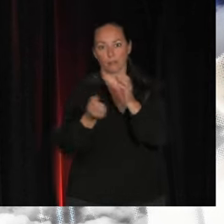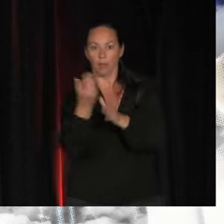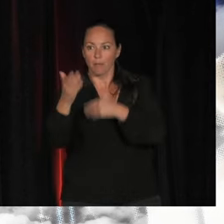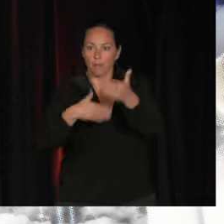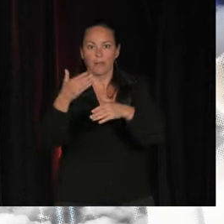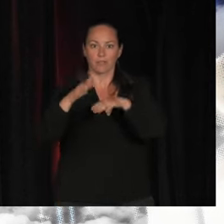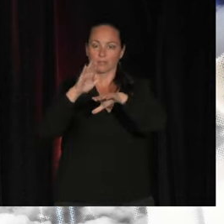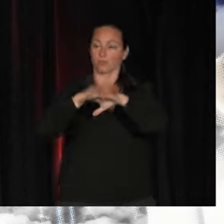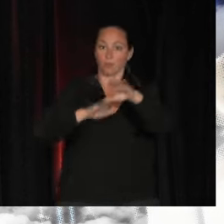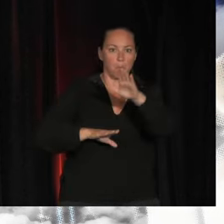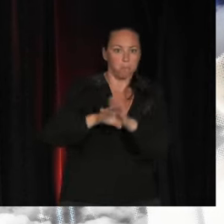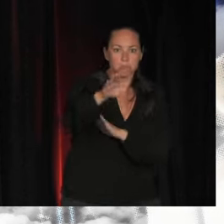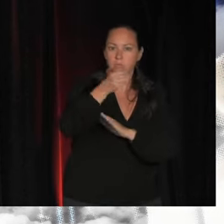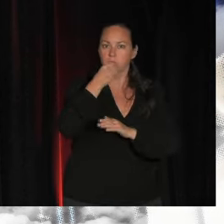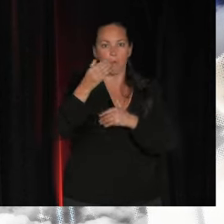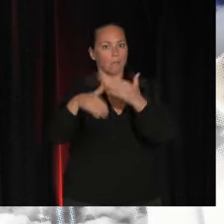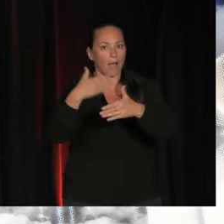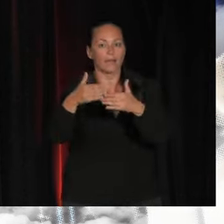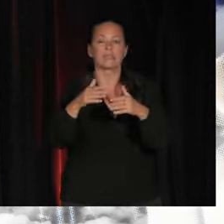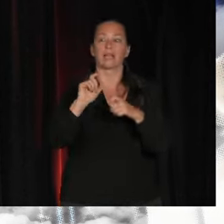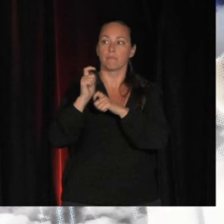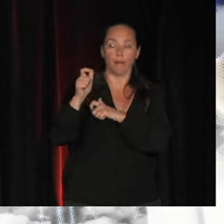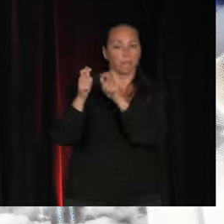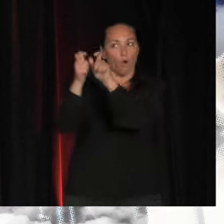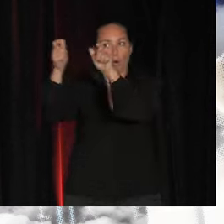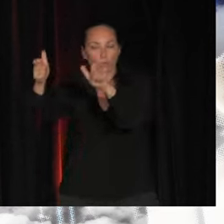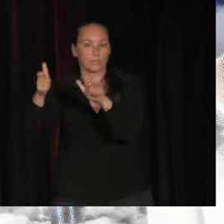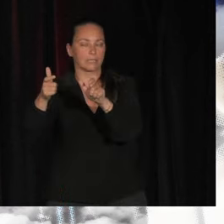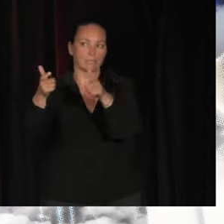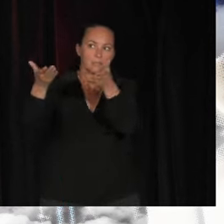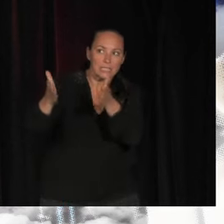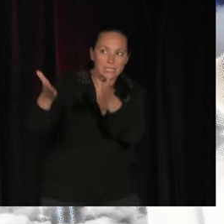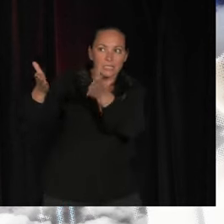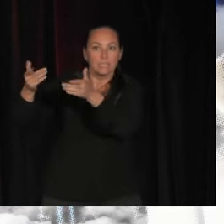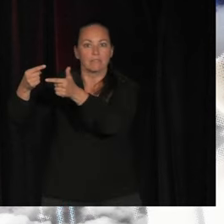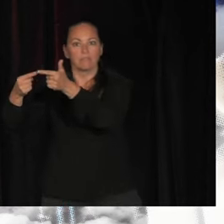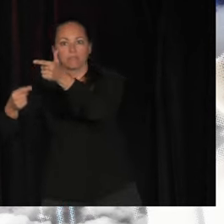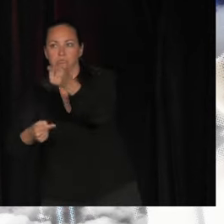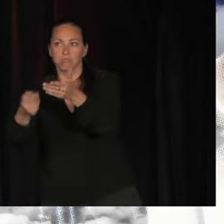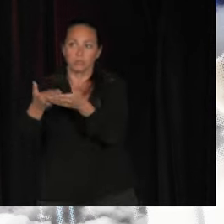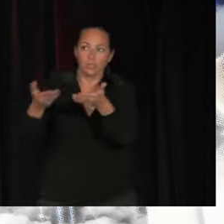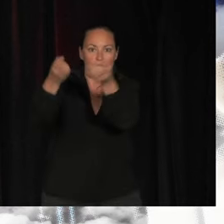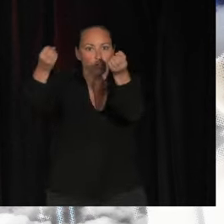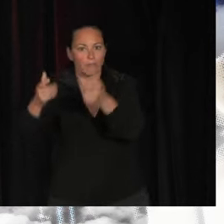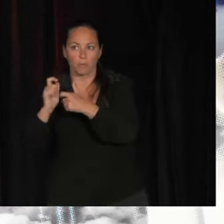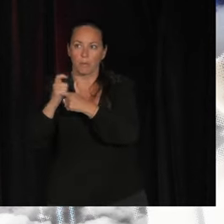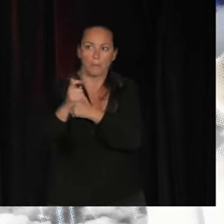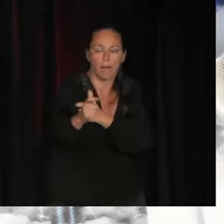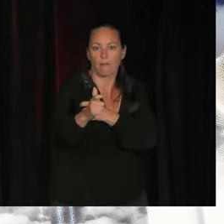Et finalement, c'est un enchaînement de décisions et de mauvaises décisions et de circonstances qui va faire qu'aujourd'hui, c'est un petit peu plus compliqué.